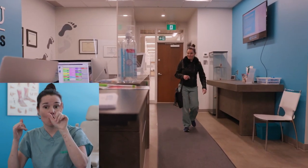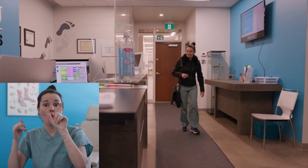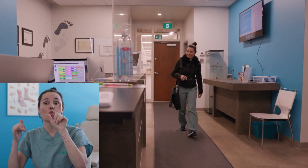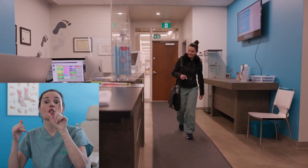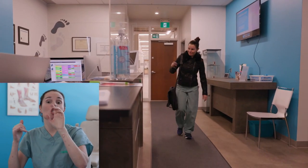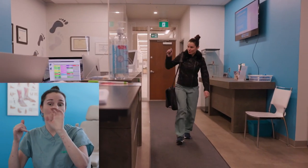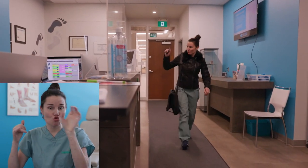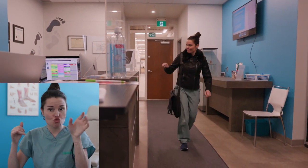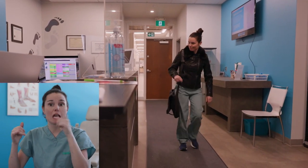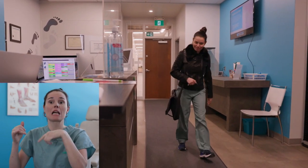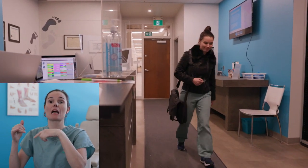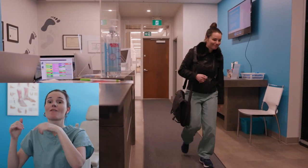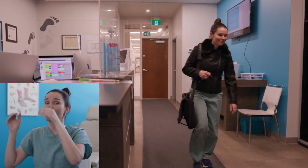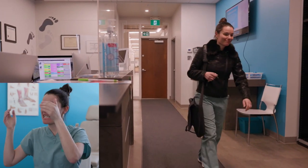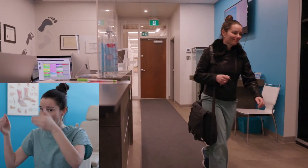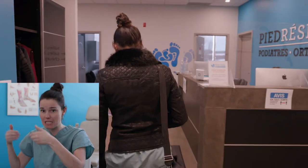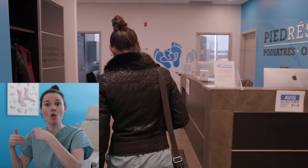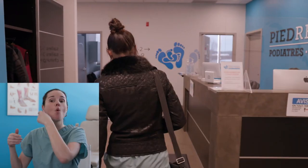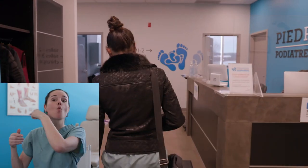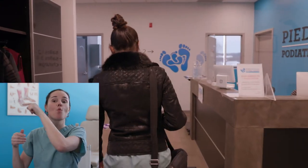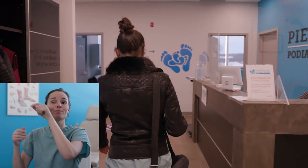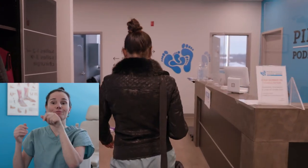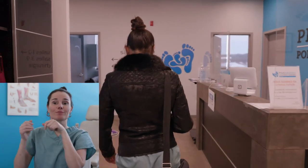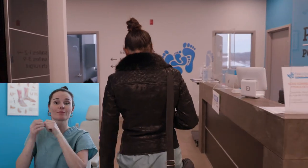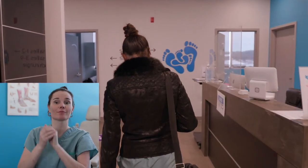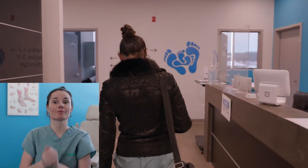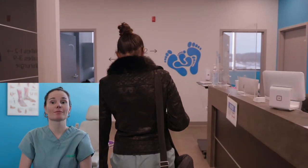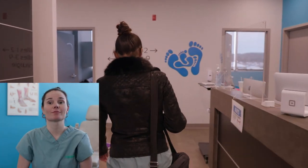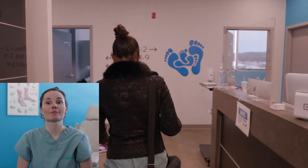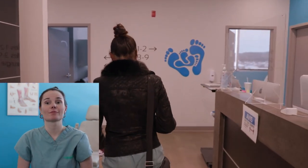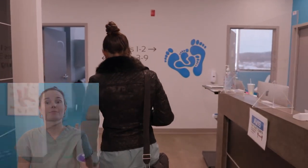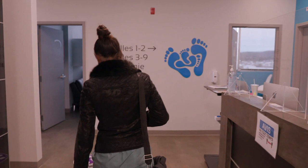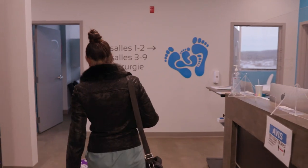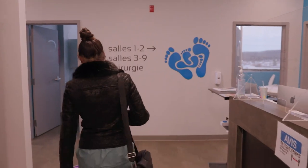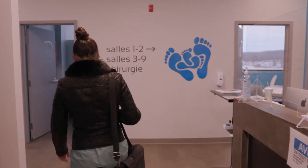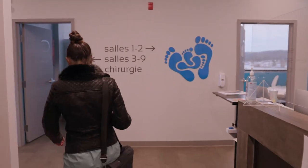On a 9 salles de consultation, de chirurgie, une réception.